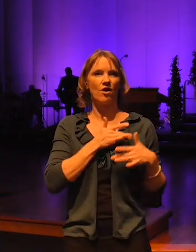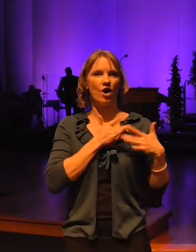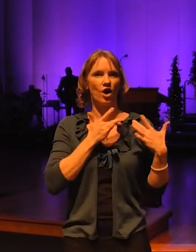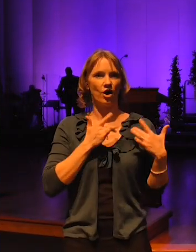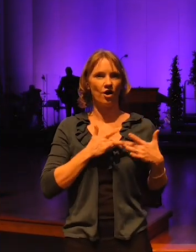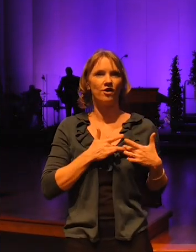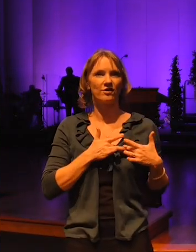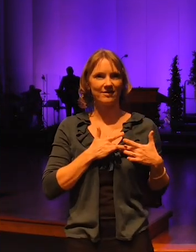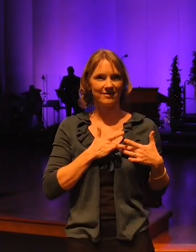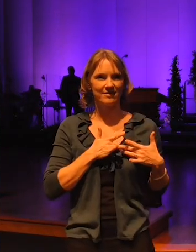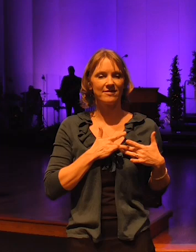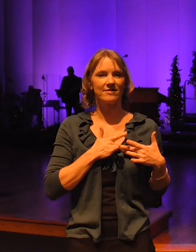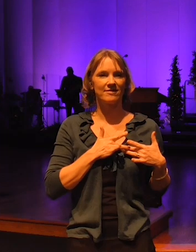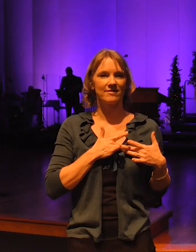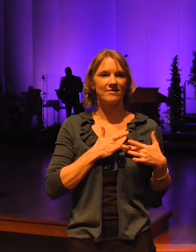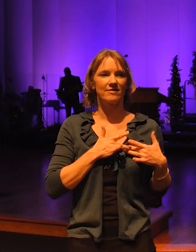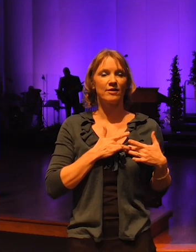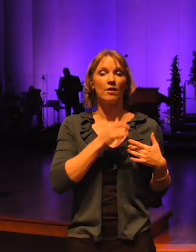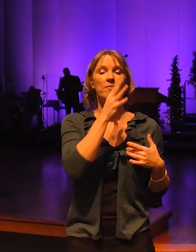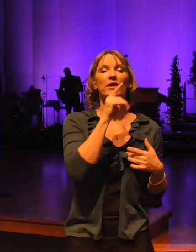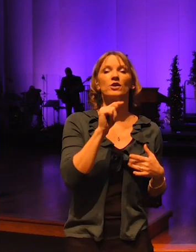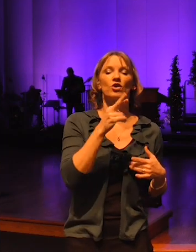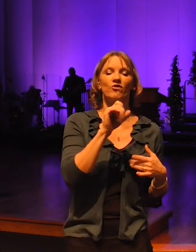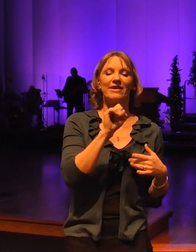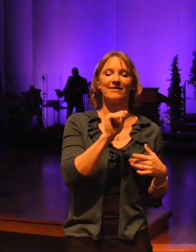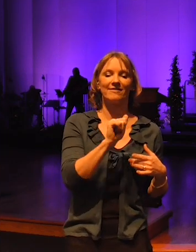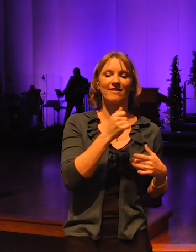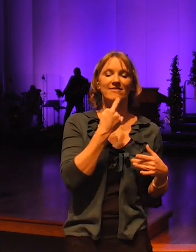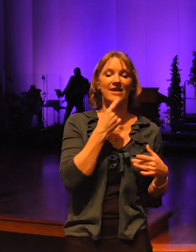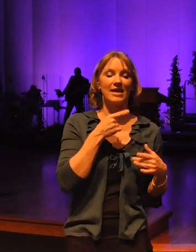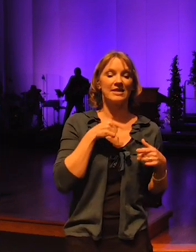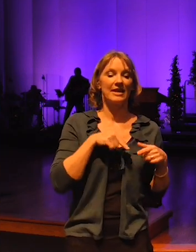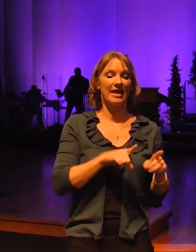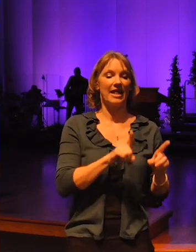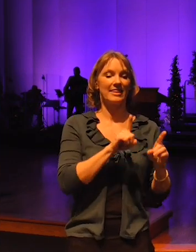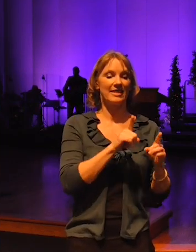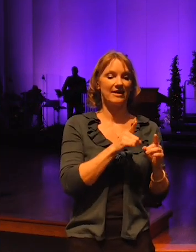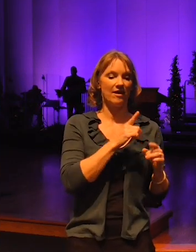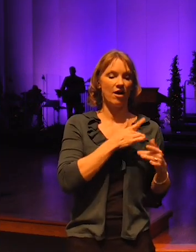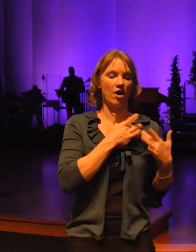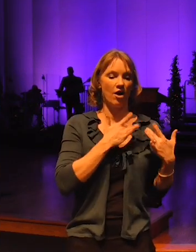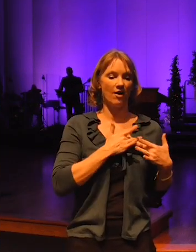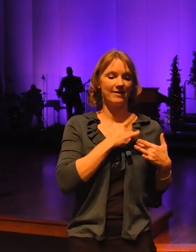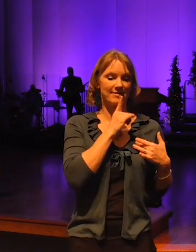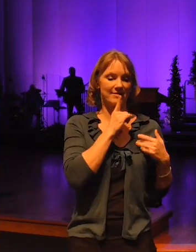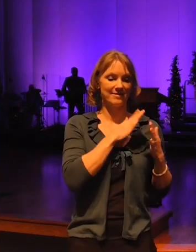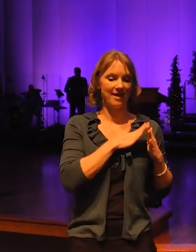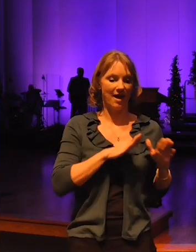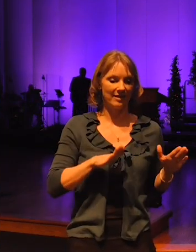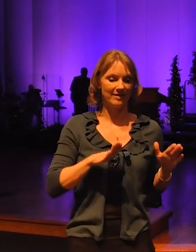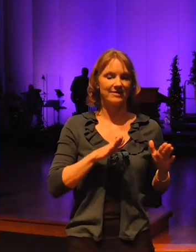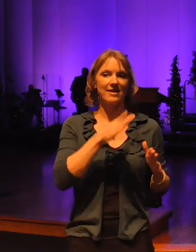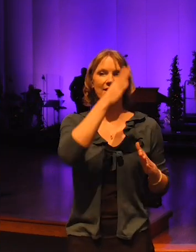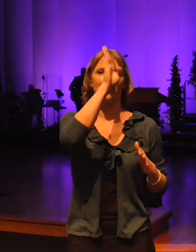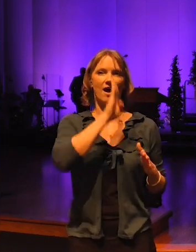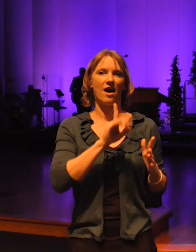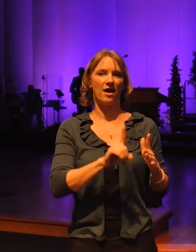porque, como nos dice la Madre Teresa, en el silencio del corazón, Dios comienza a hablar a medida que nos adentramos